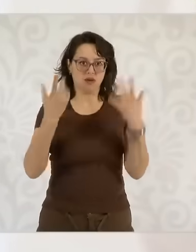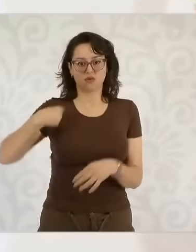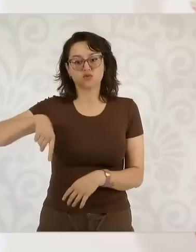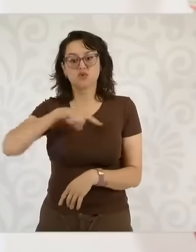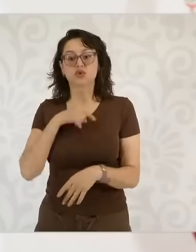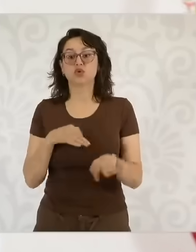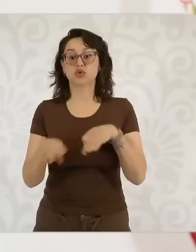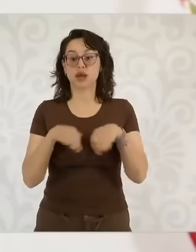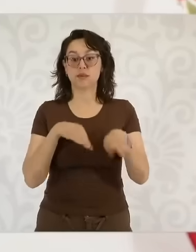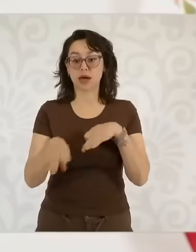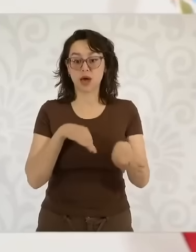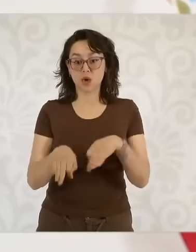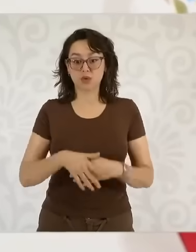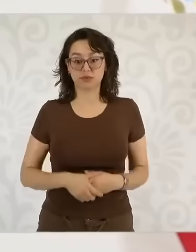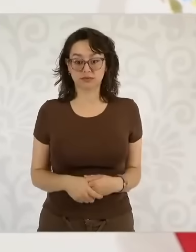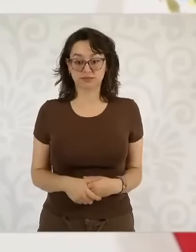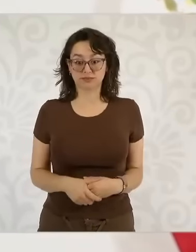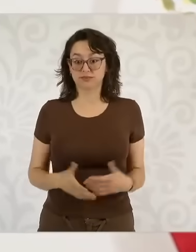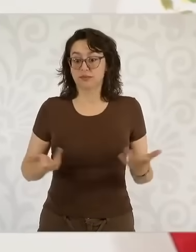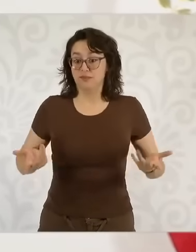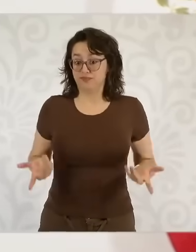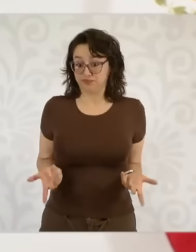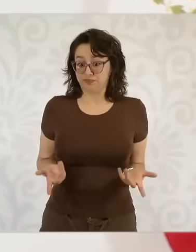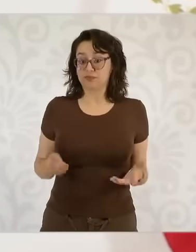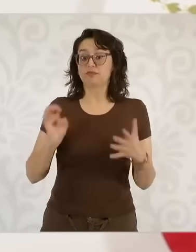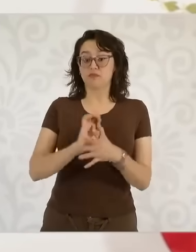Entonces ¿qué le corresponde a todos los mexicanos